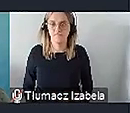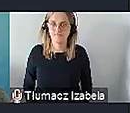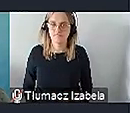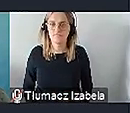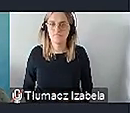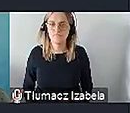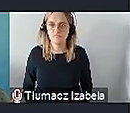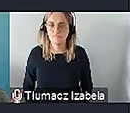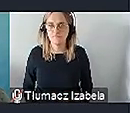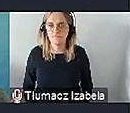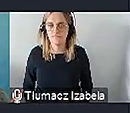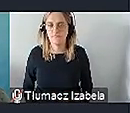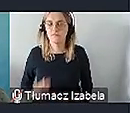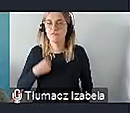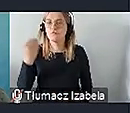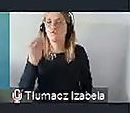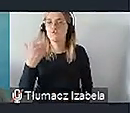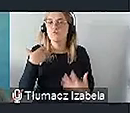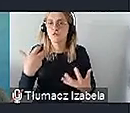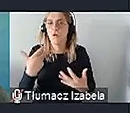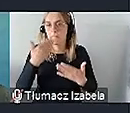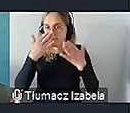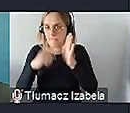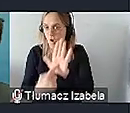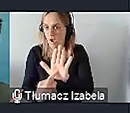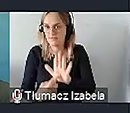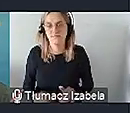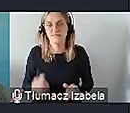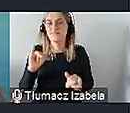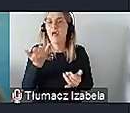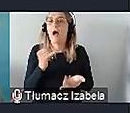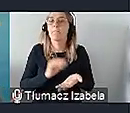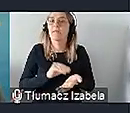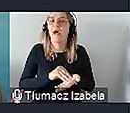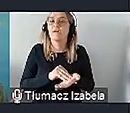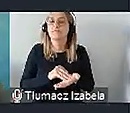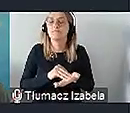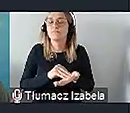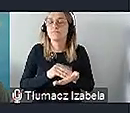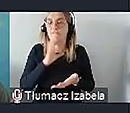Ja jeszcze chciałem państwu pokazać, jak można w praktyce wykorzystać myślenie wizualne